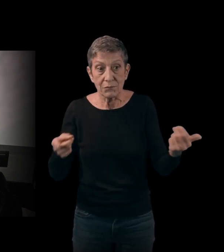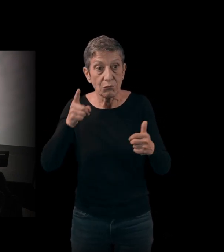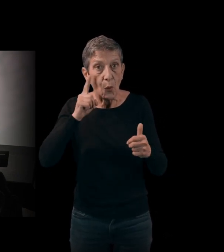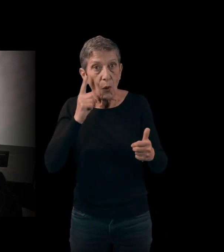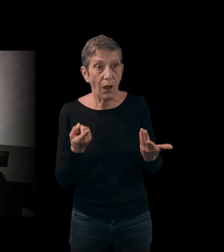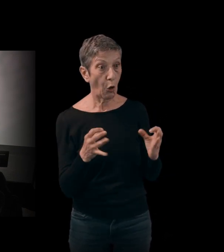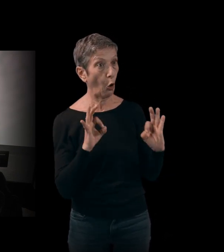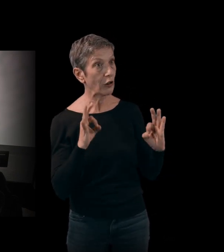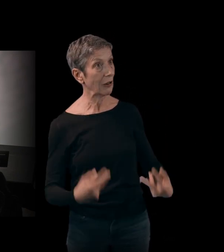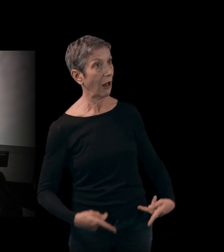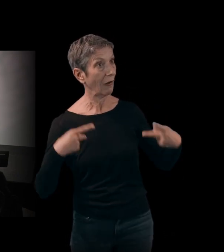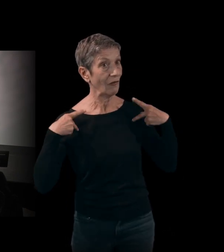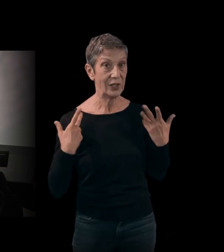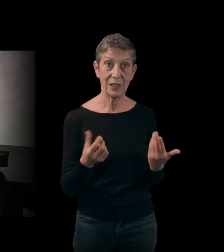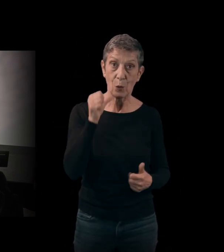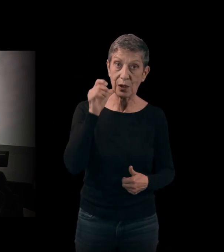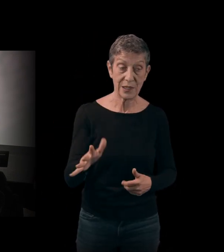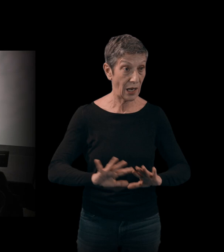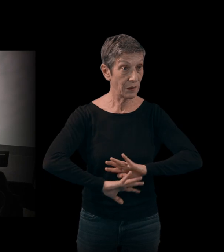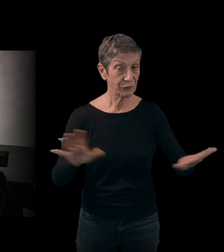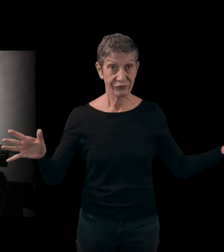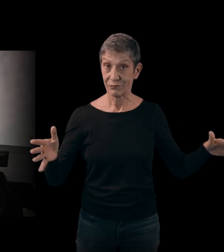de l'ordinarité du quotidien, de "Qu'est-ce que c'est être au